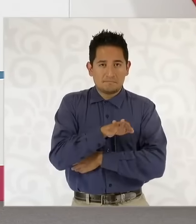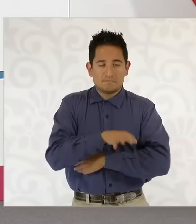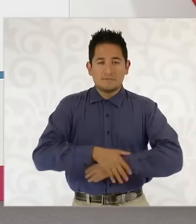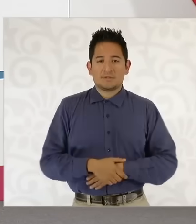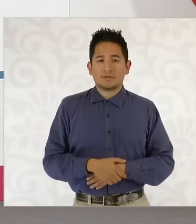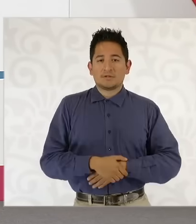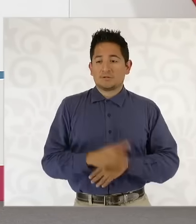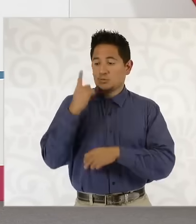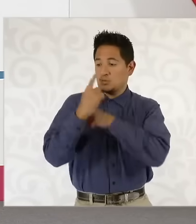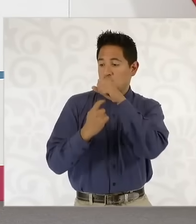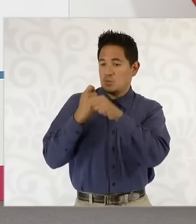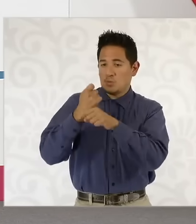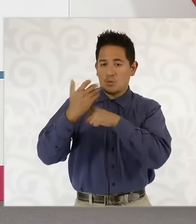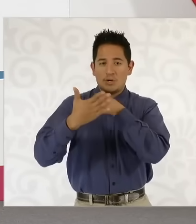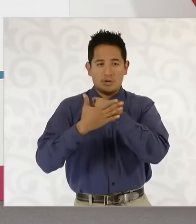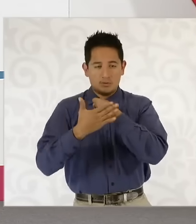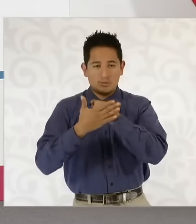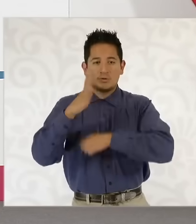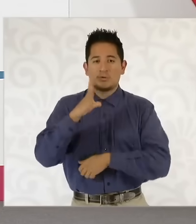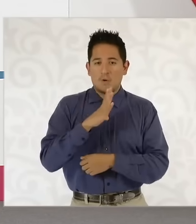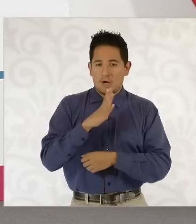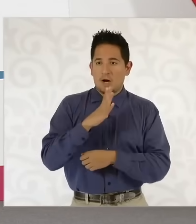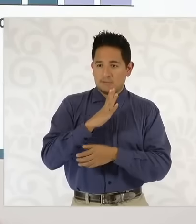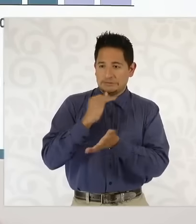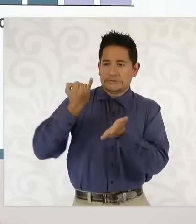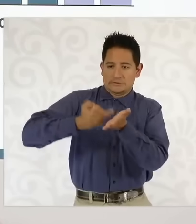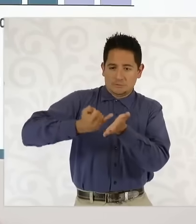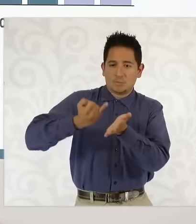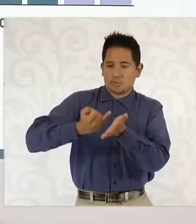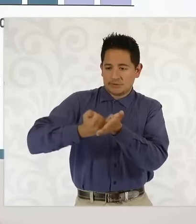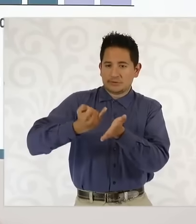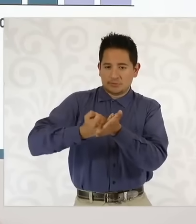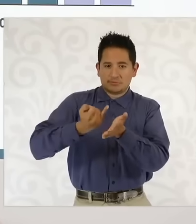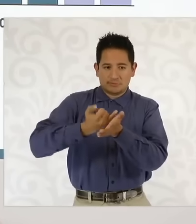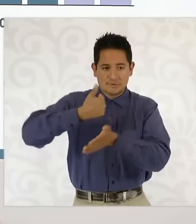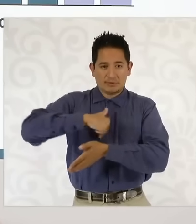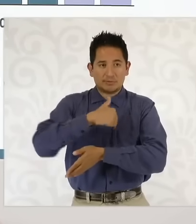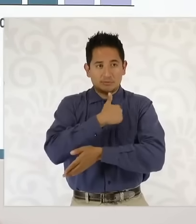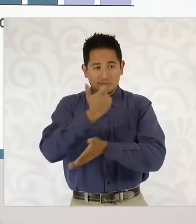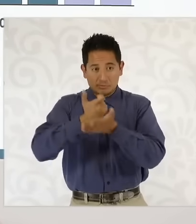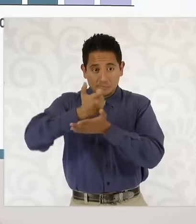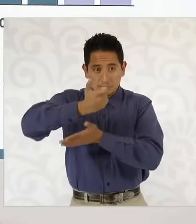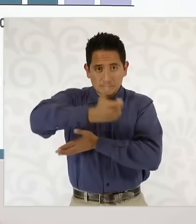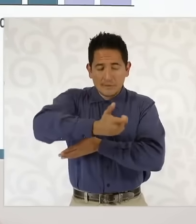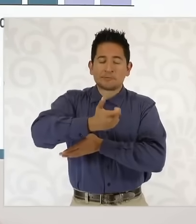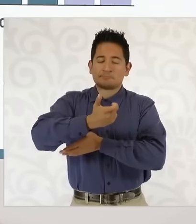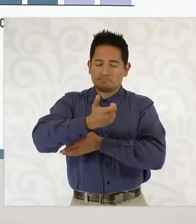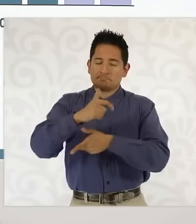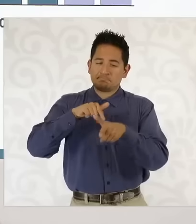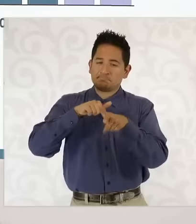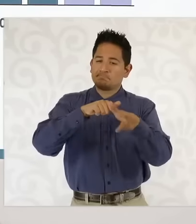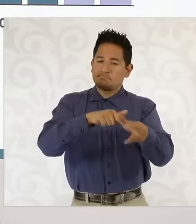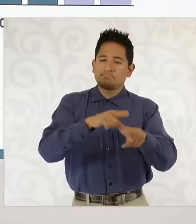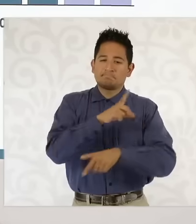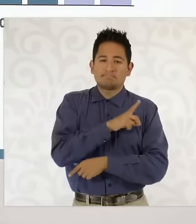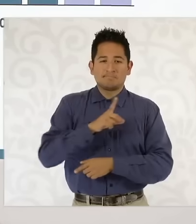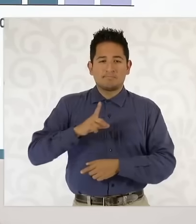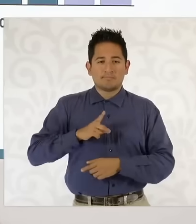El próximo año todavía hay intereses importantes que hay que pagar. Entonces, la garantía